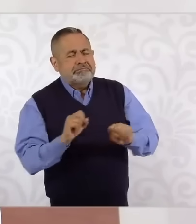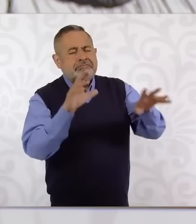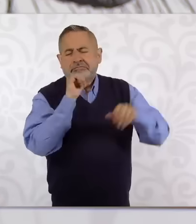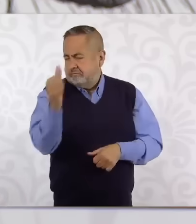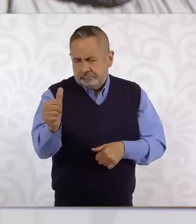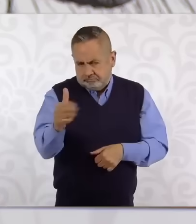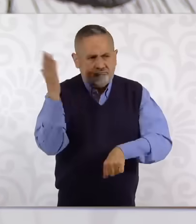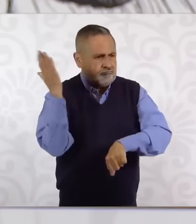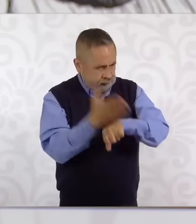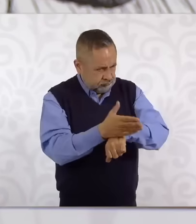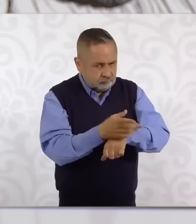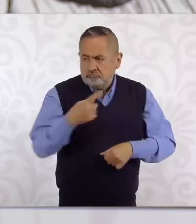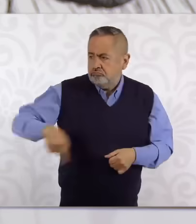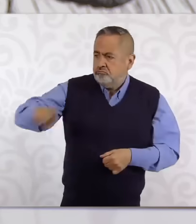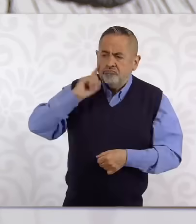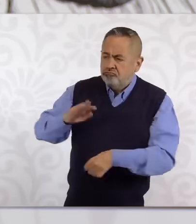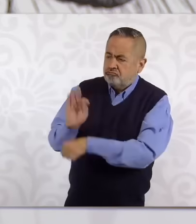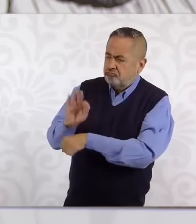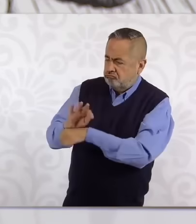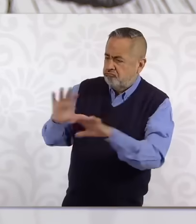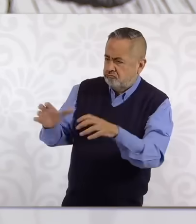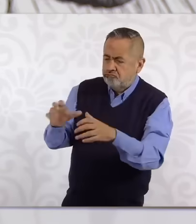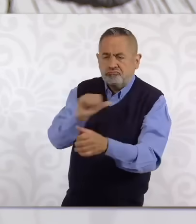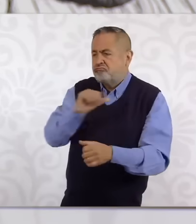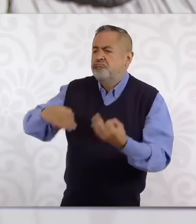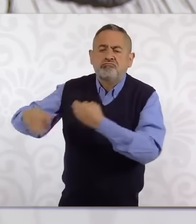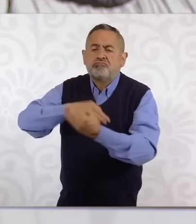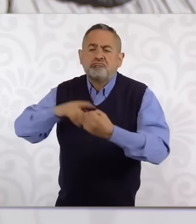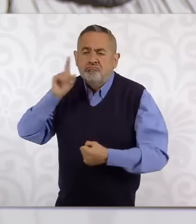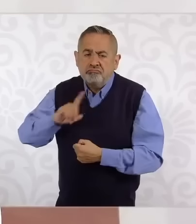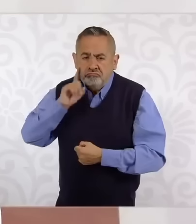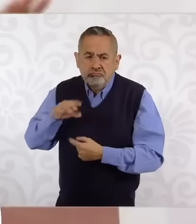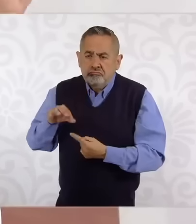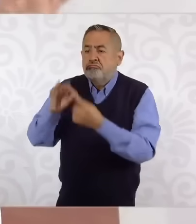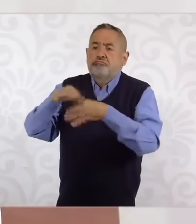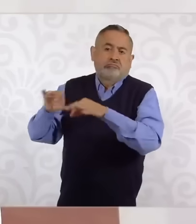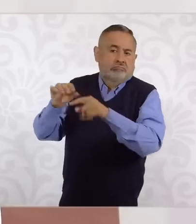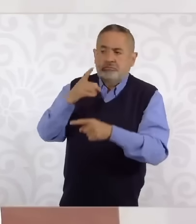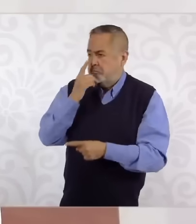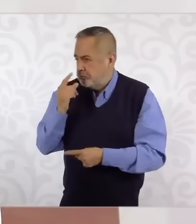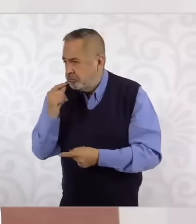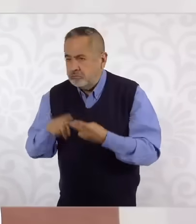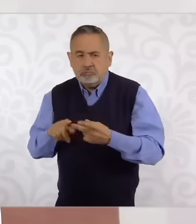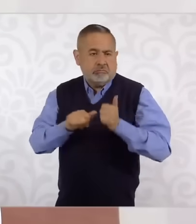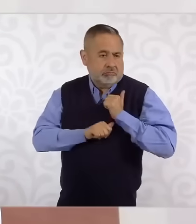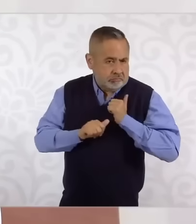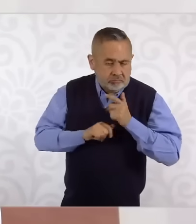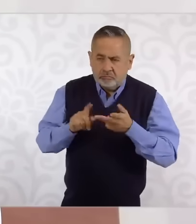de todas las mujeres de México y en particular mujeres policías, mujeres de las fuerzas armadas,